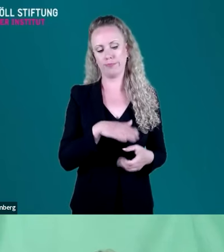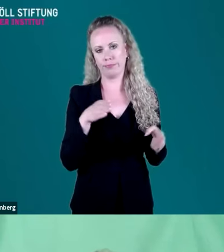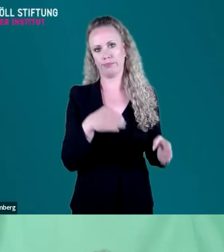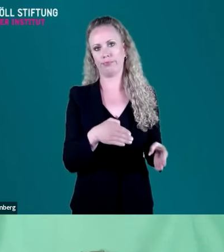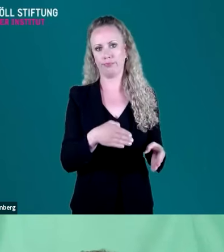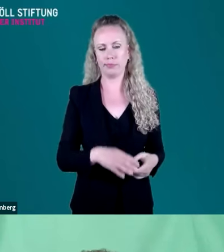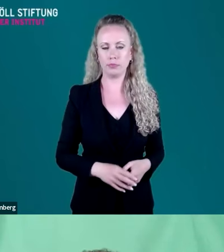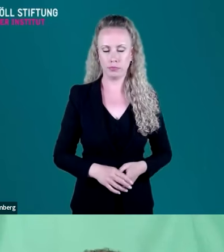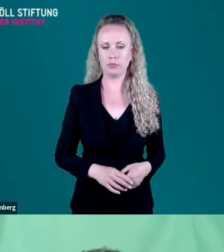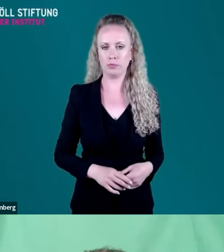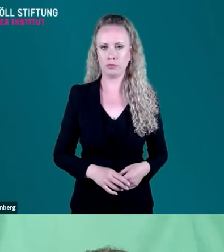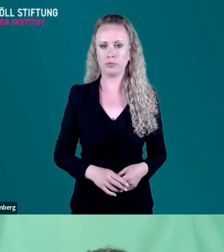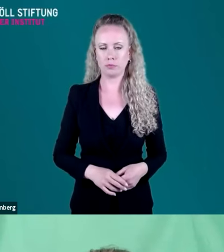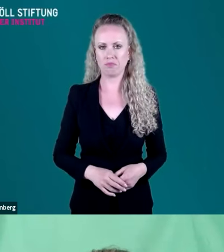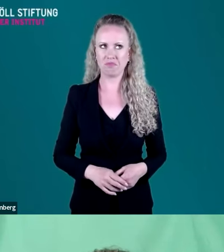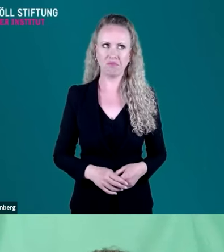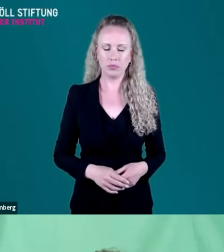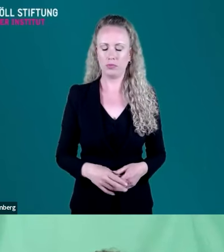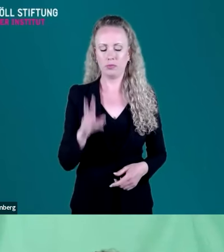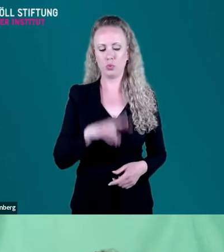Da müsste man beobachten, wie das Ganze sich weiterentwickelt.